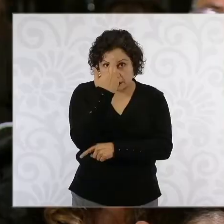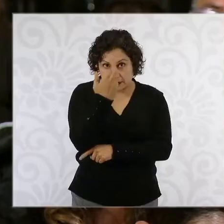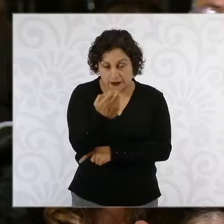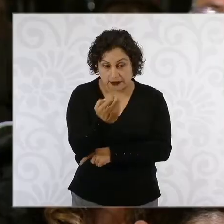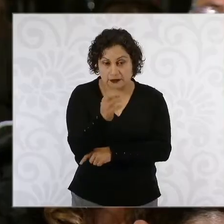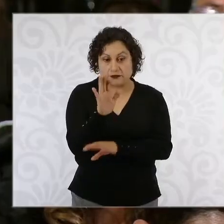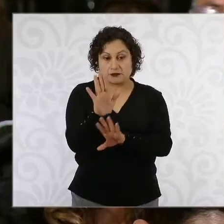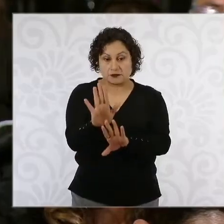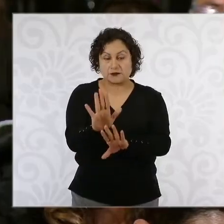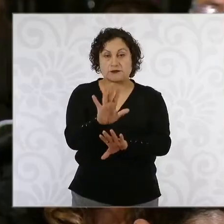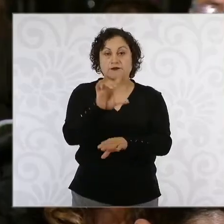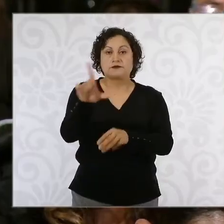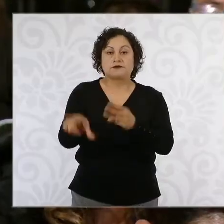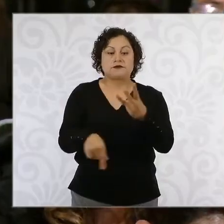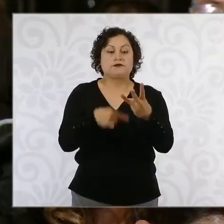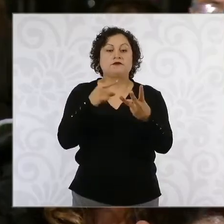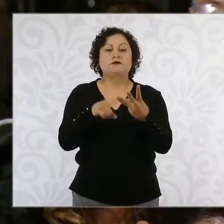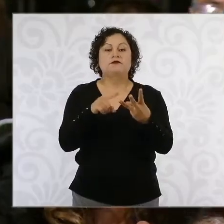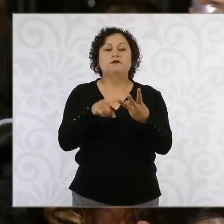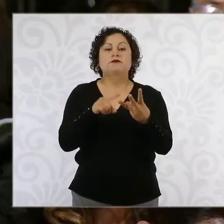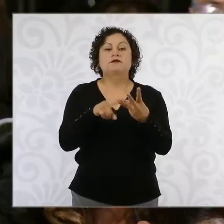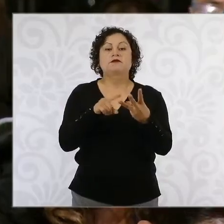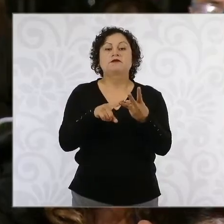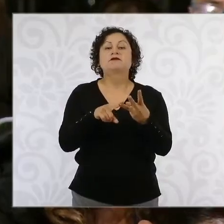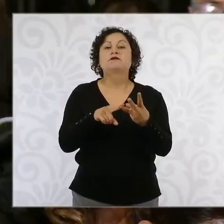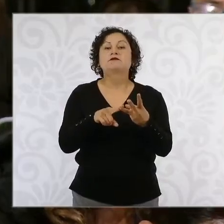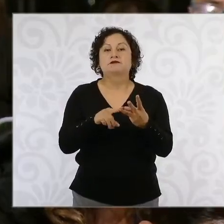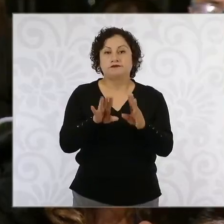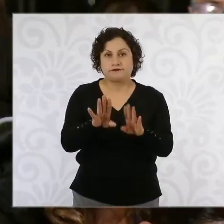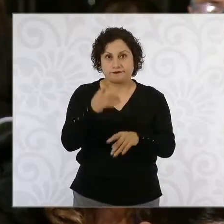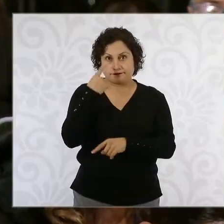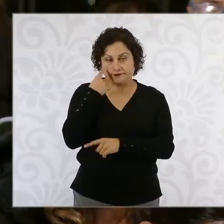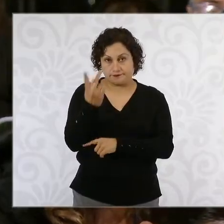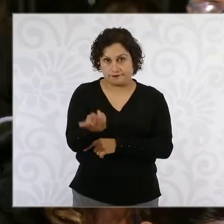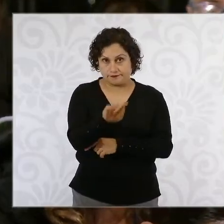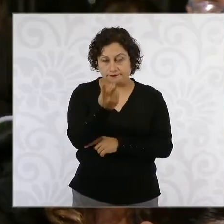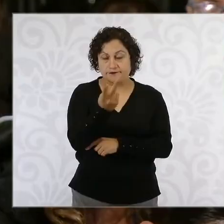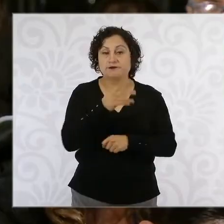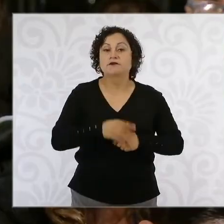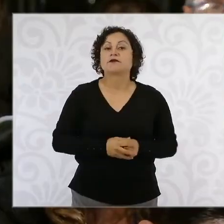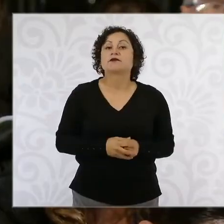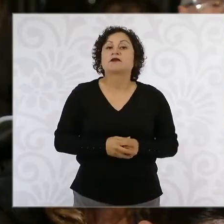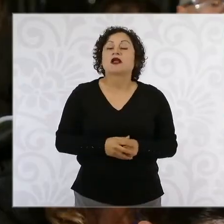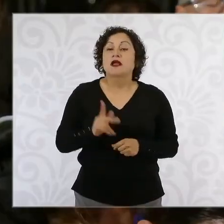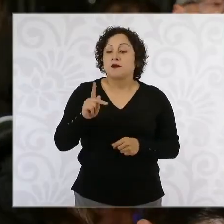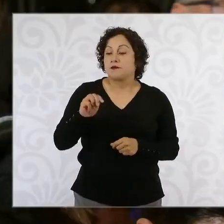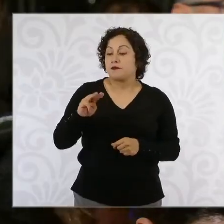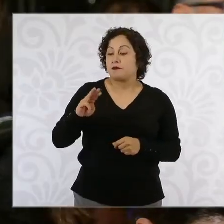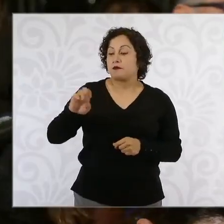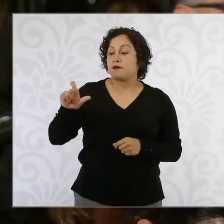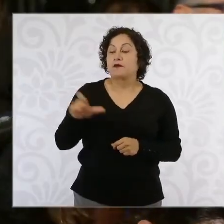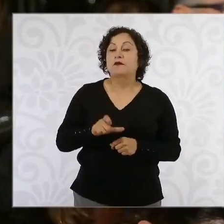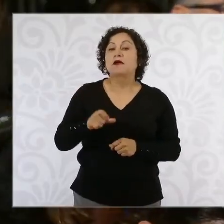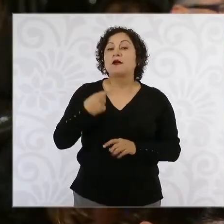última pregunta eh presidenta eh Pemex envió un correo donde aclara que no están congelados